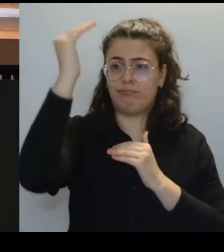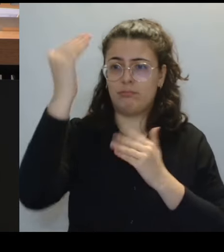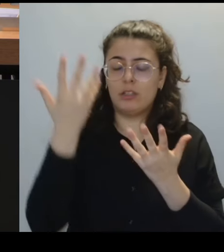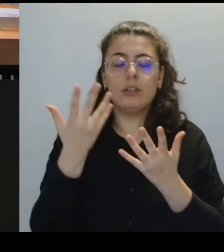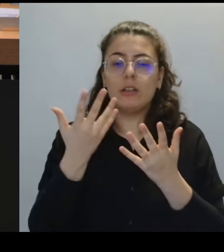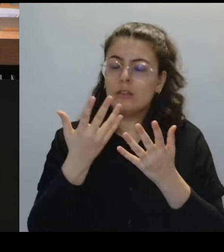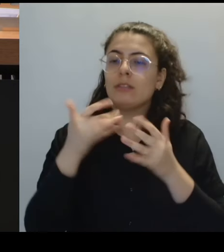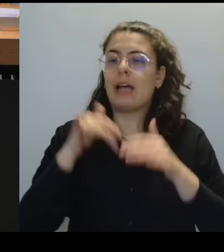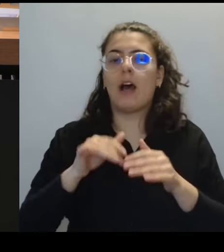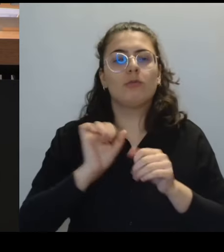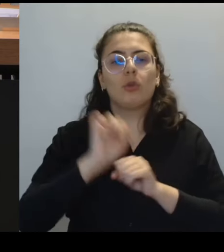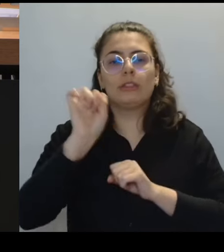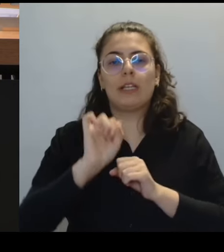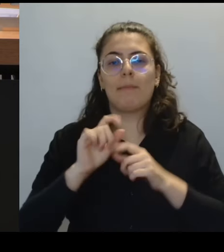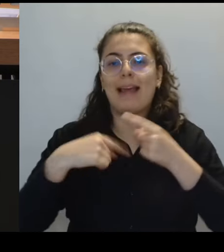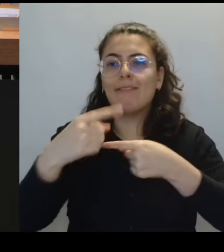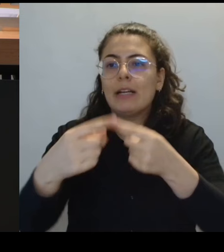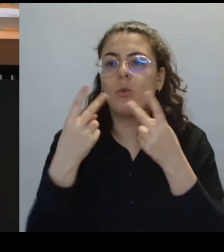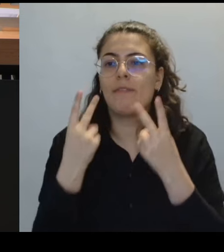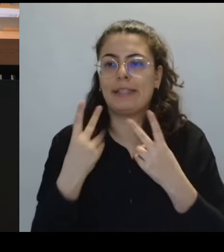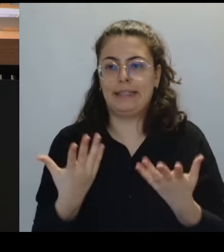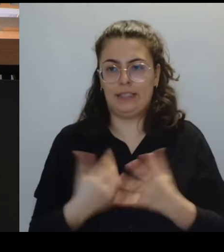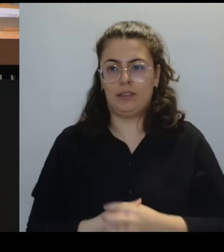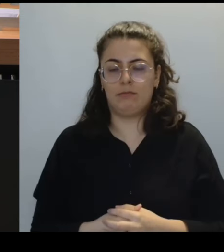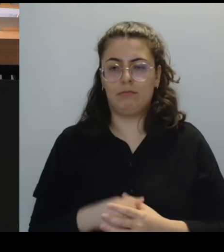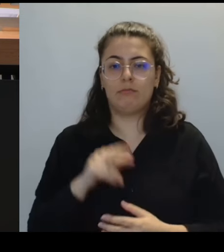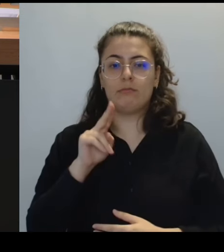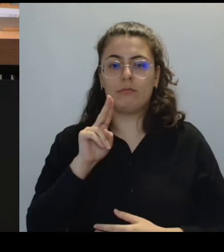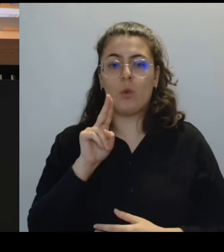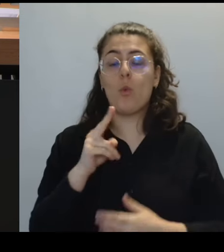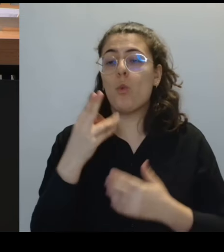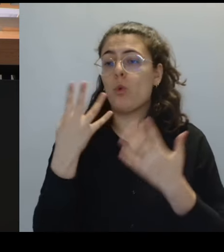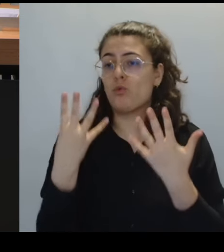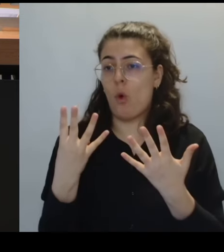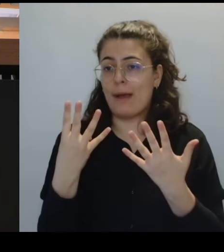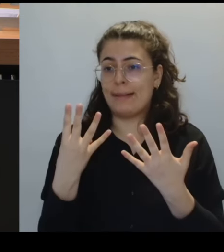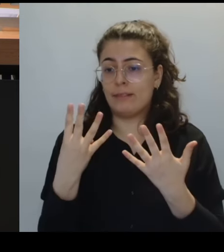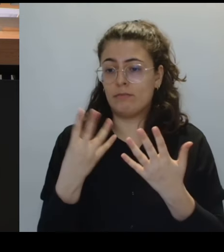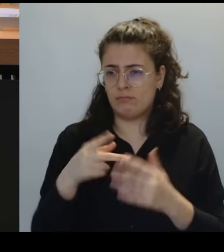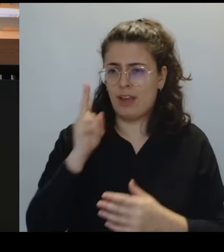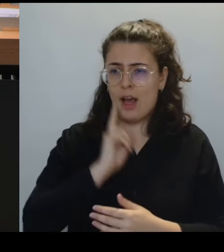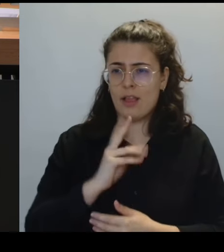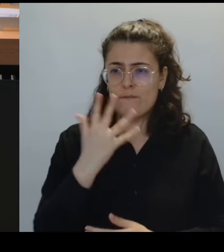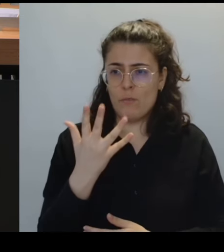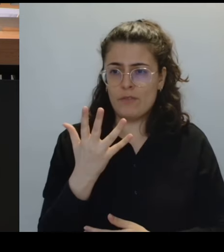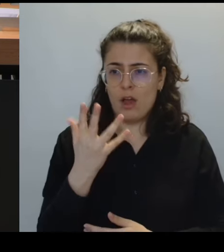Die U9 im Alter von fünf, ist für einige Jahre die letzte von allen Kassen finanzierte Vorsorge.